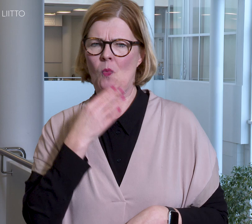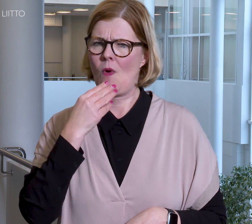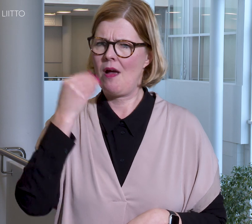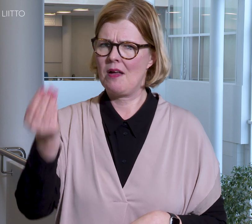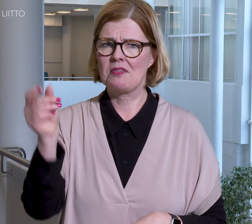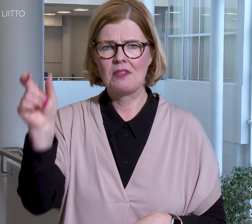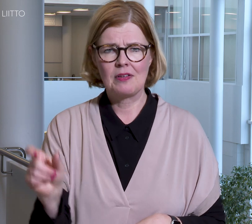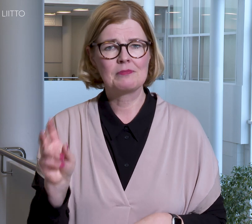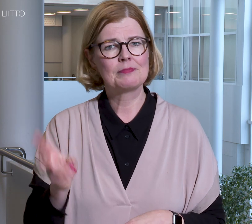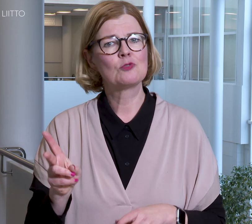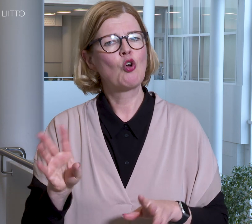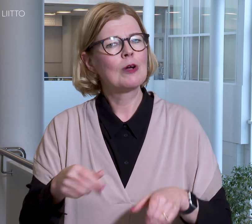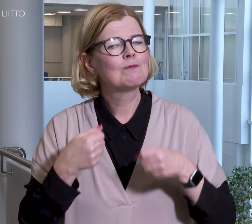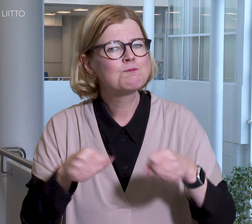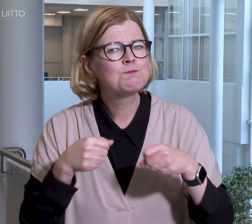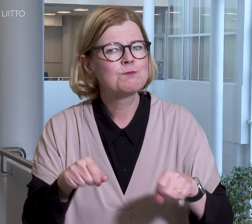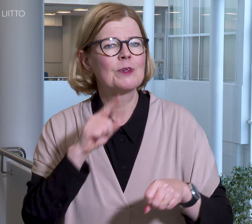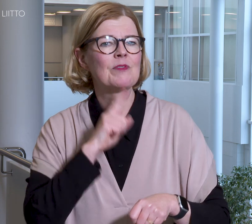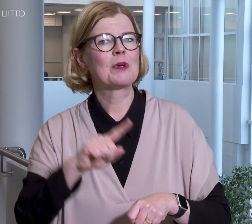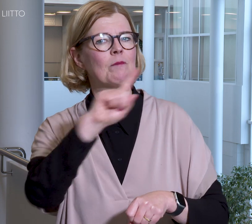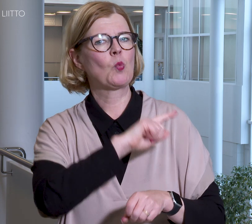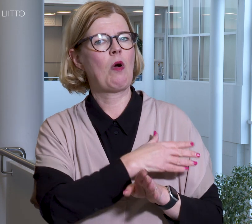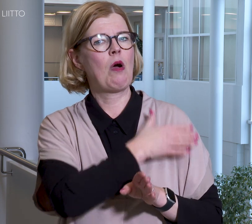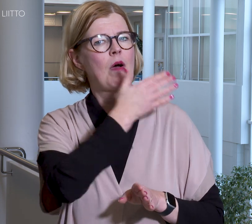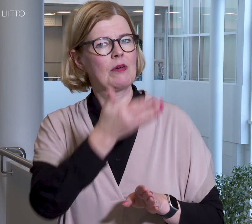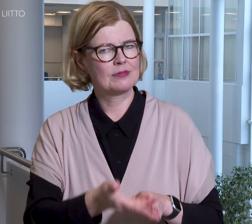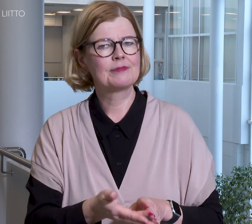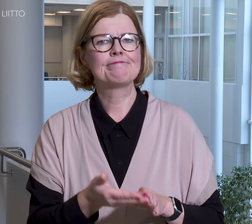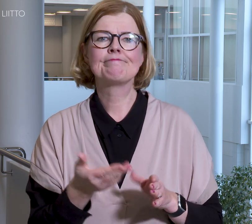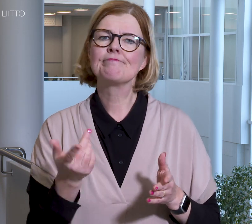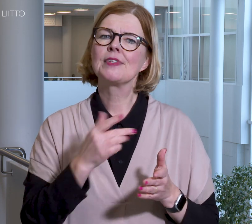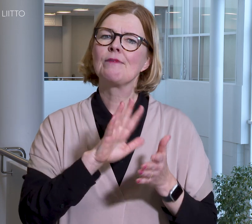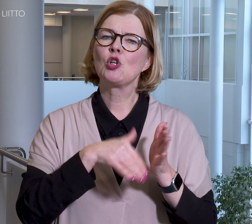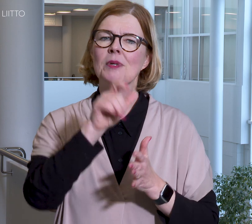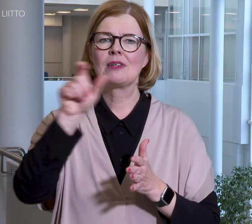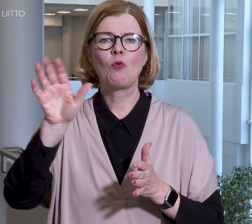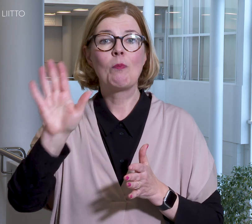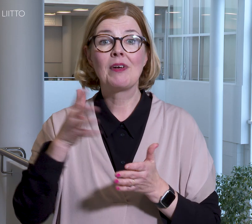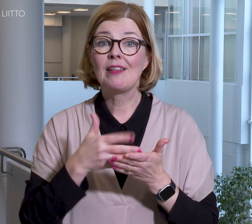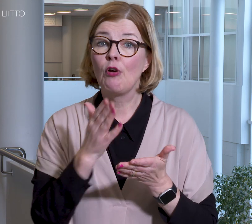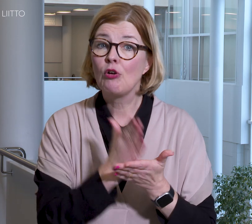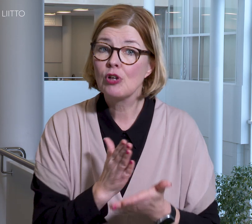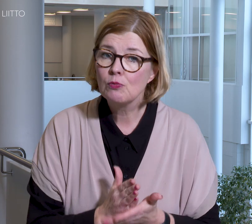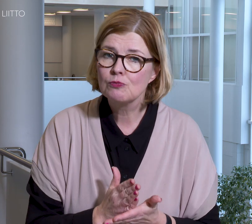Tunnustuspalkinto myönnetään henkilölle tai taholle, joka on ajanut viittomakielisten kielellisiä oikeuksia Suomessa -